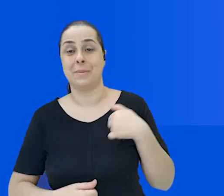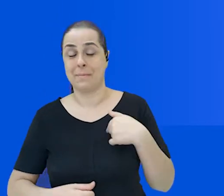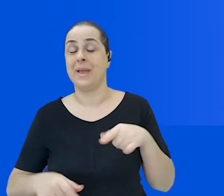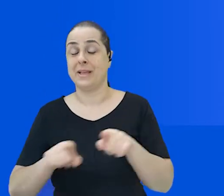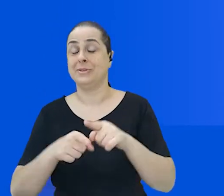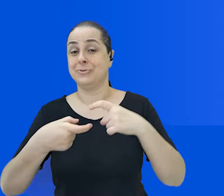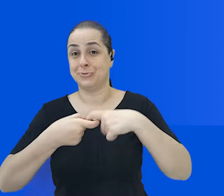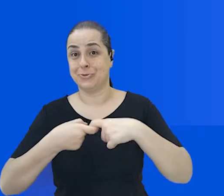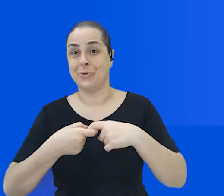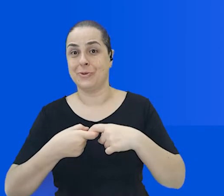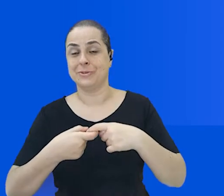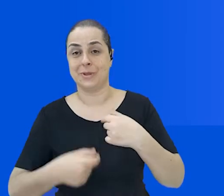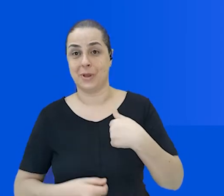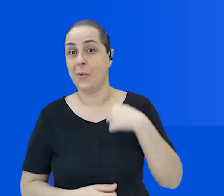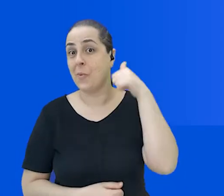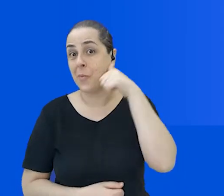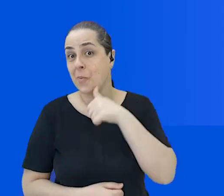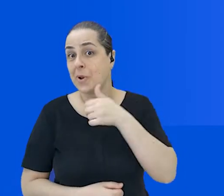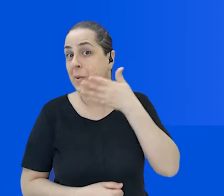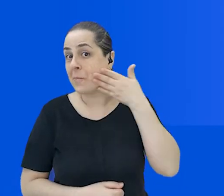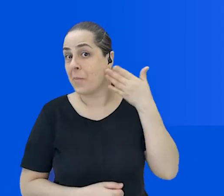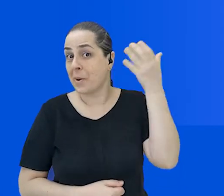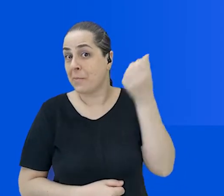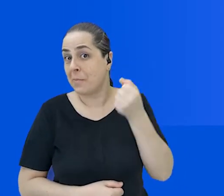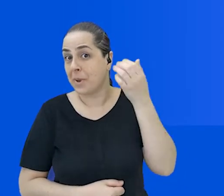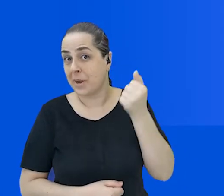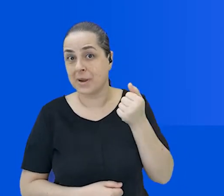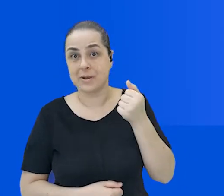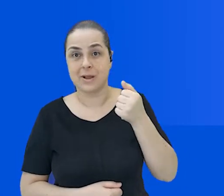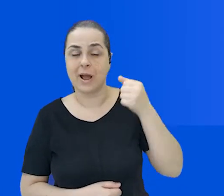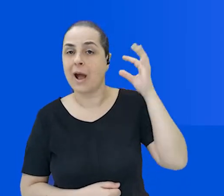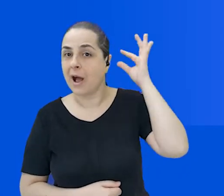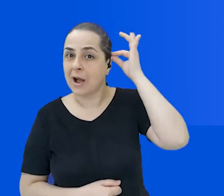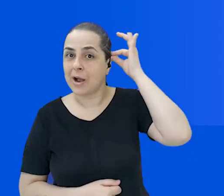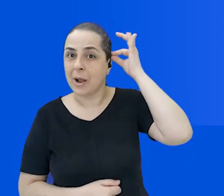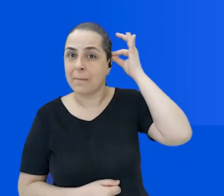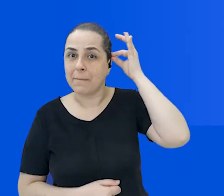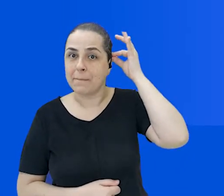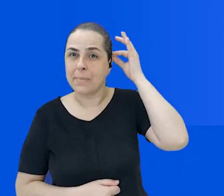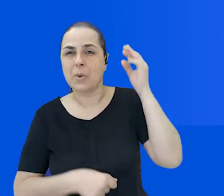Sou uma mulher branca, de cabelos castanhos claros, longos,